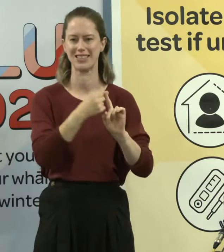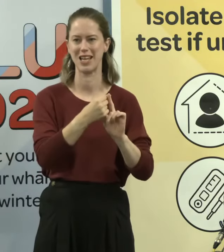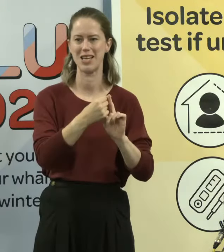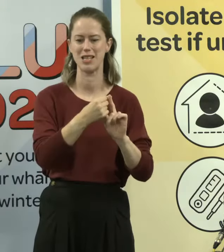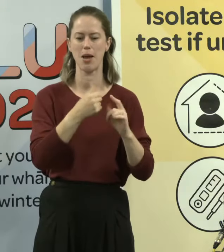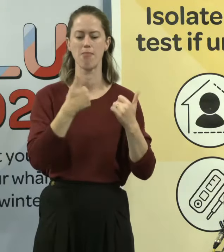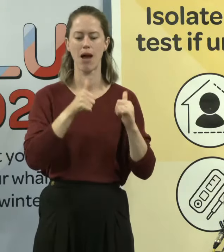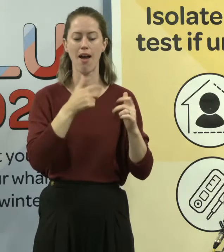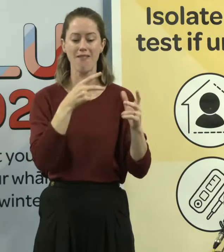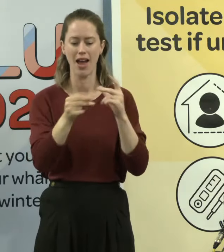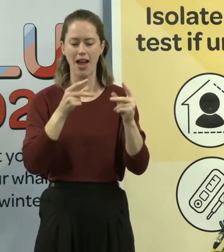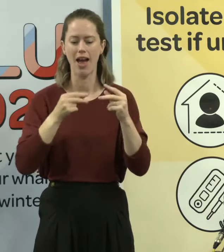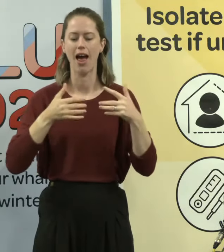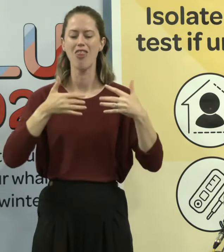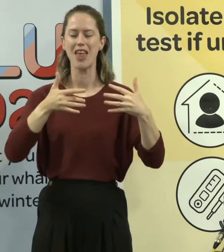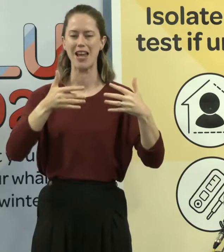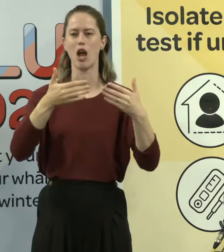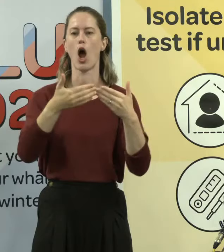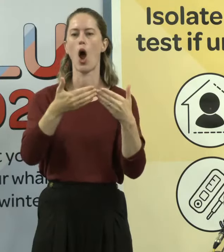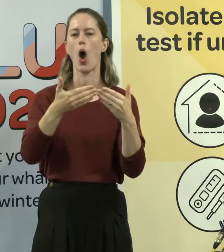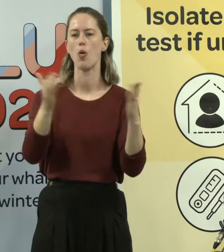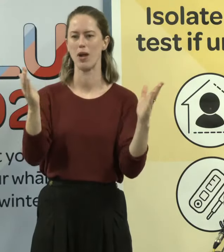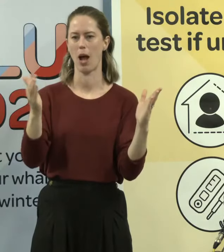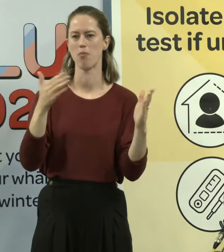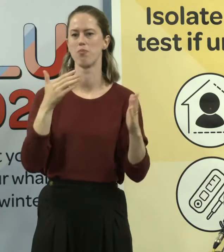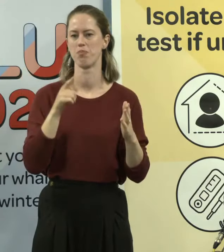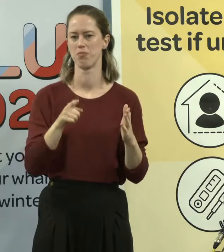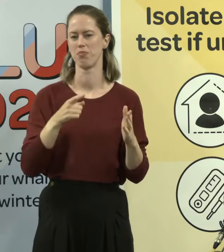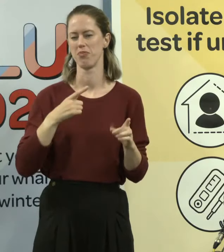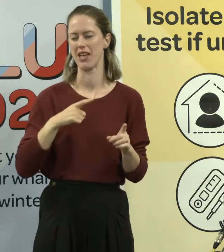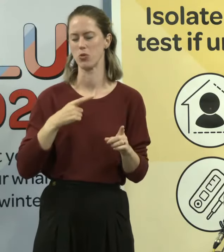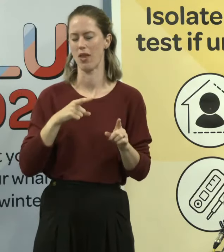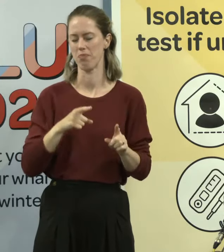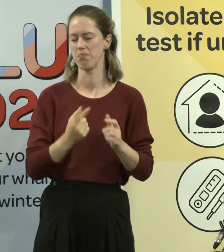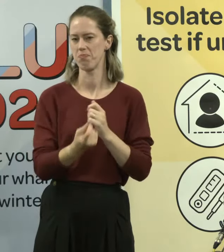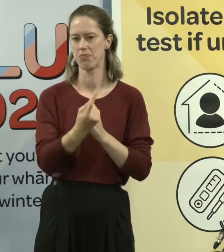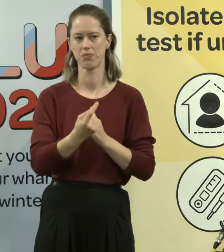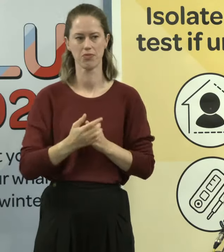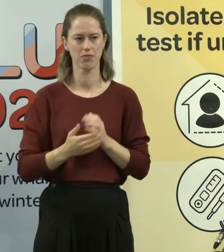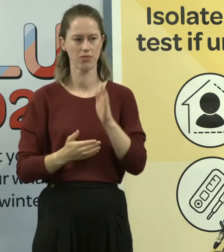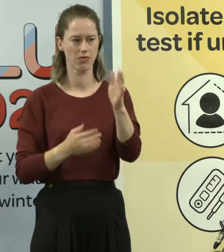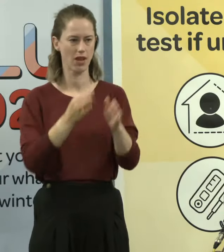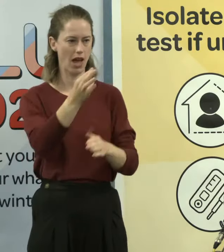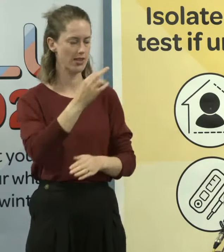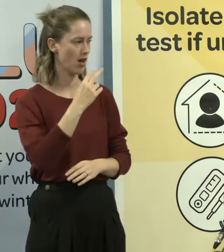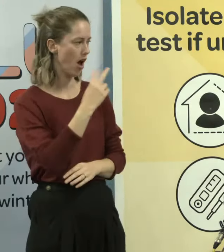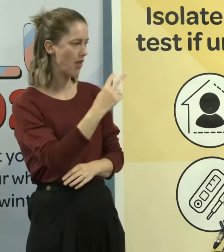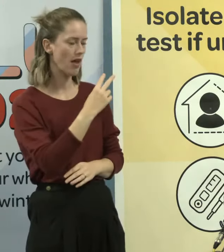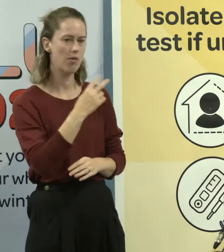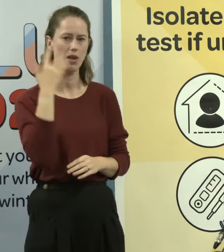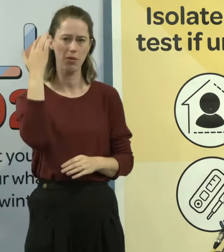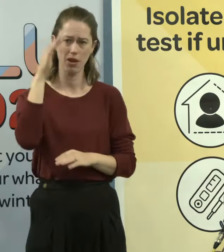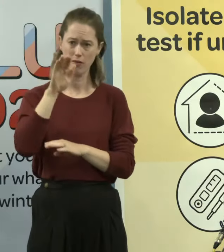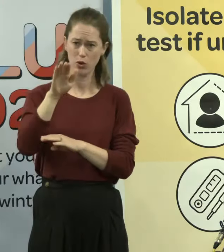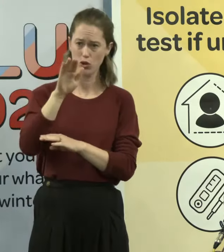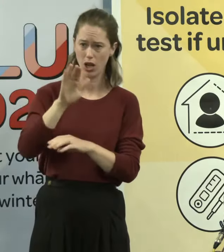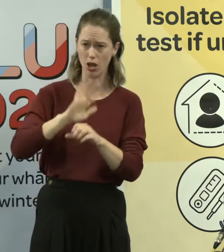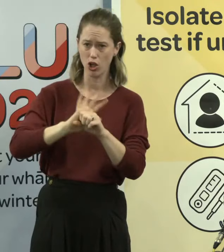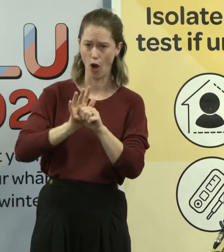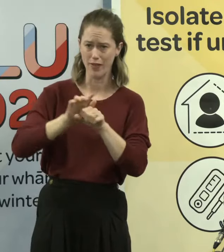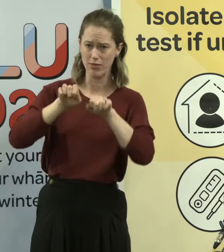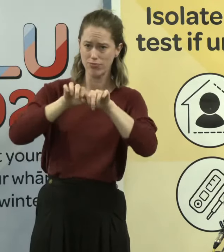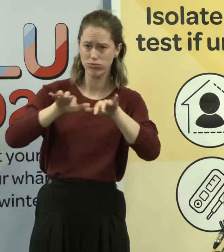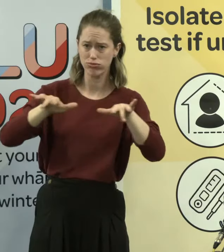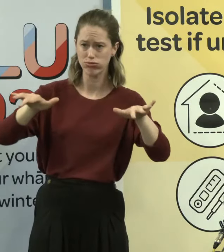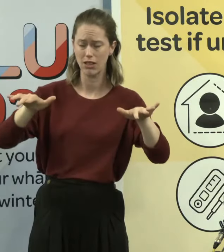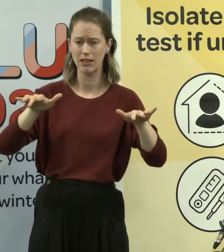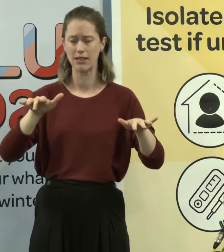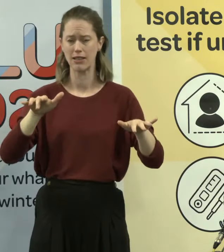i tiaki matou me i hoatu he wa